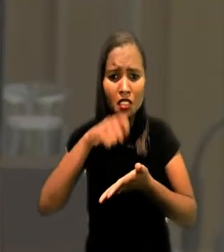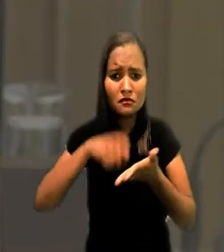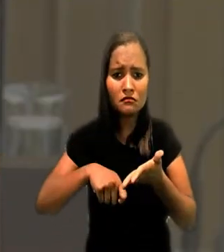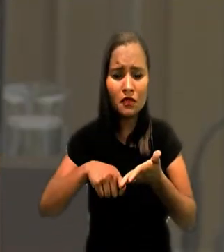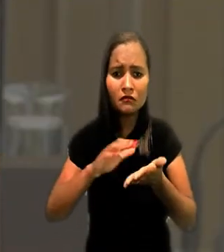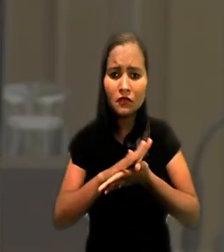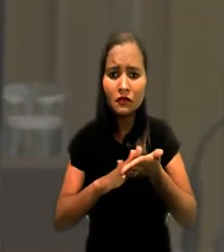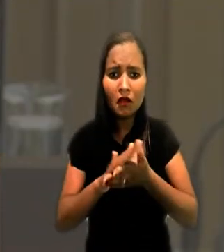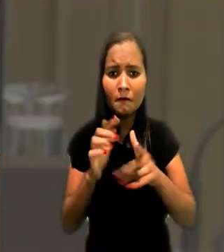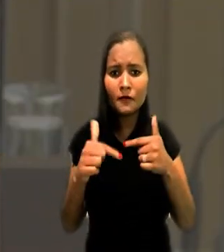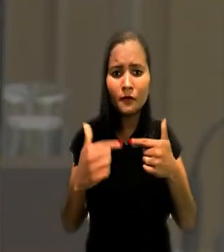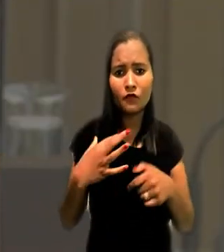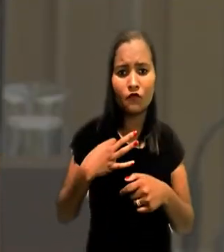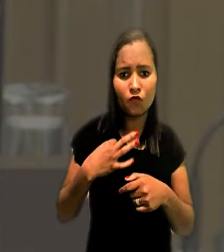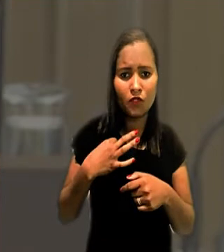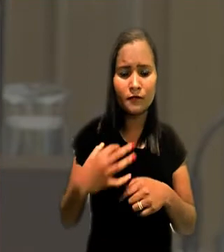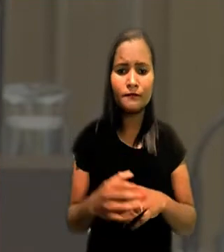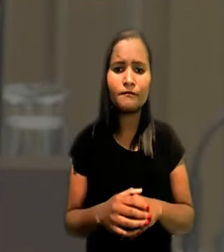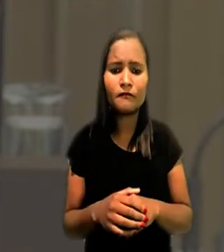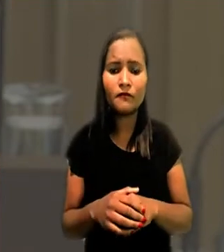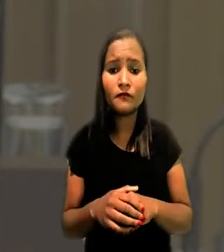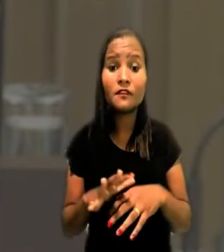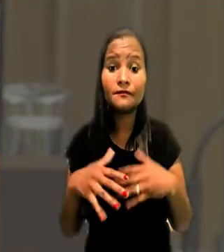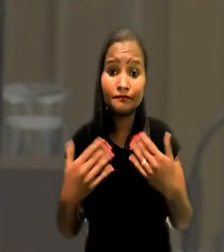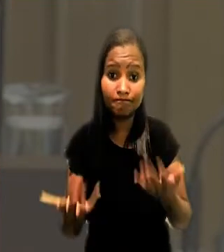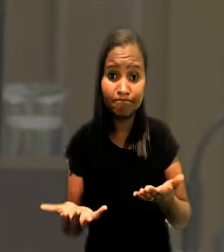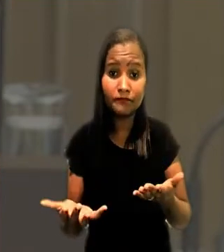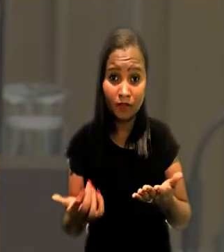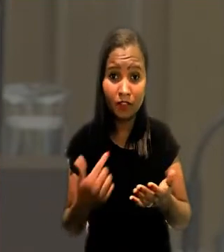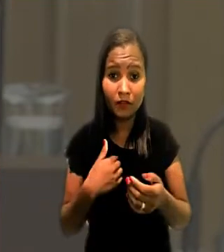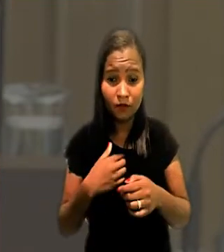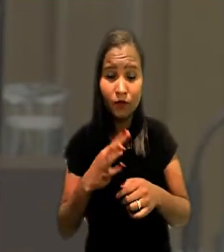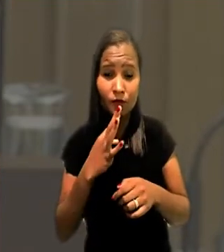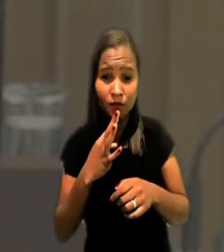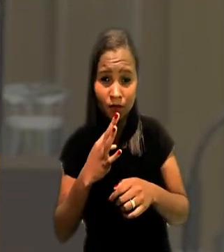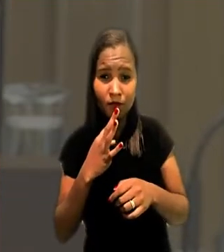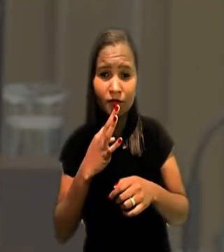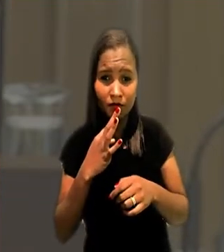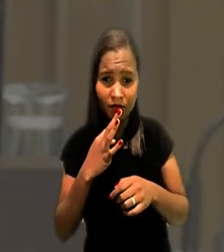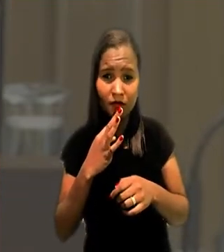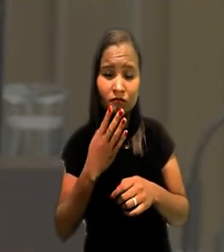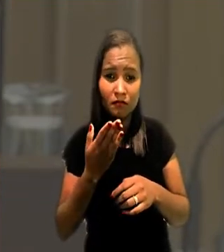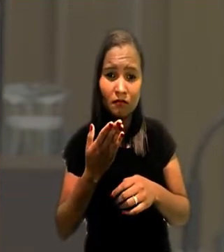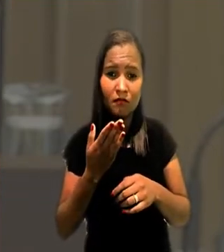de adesão de trabalho voluntário. "Por essas razões, eu estou conhecendo, dando provimento ao recurso de